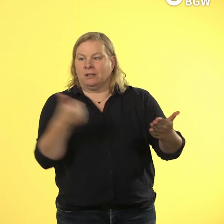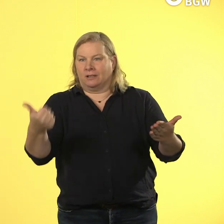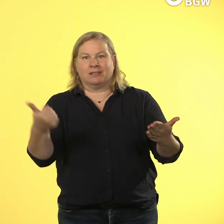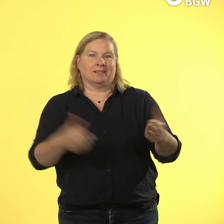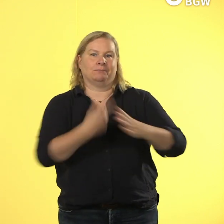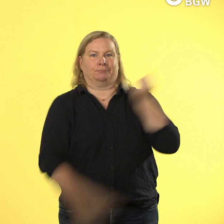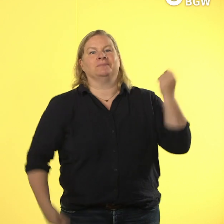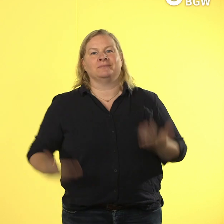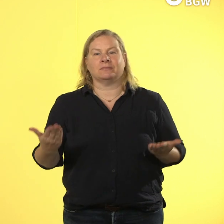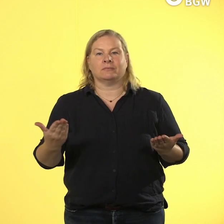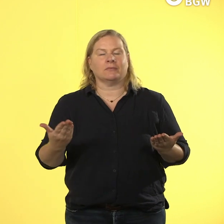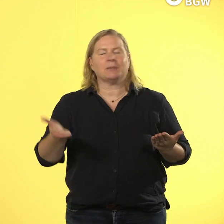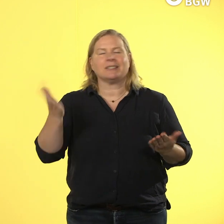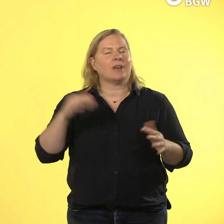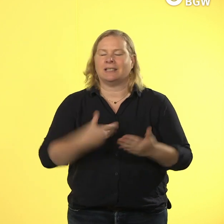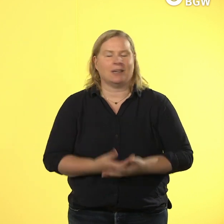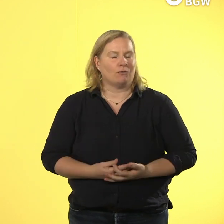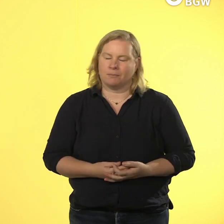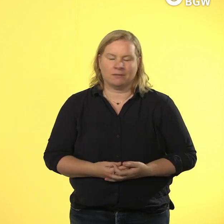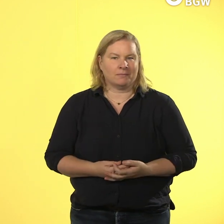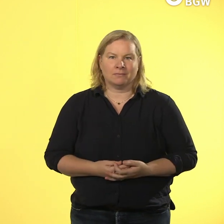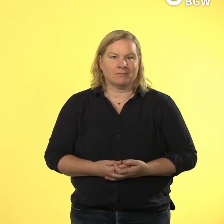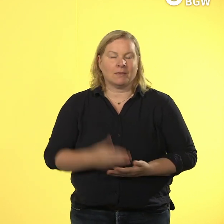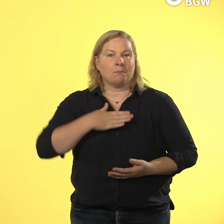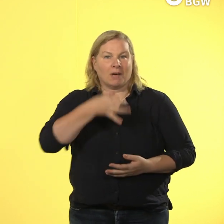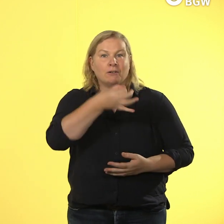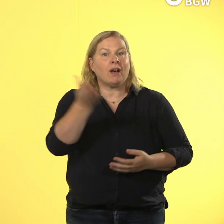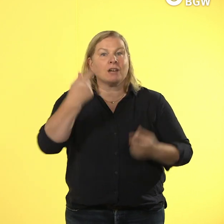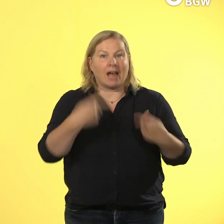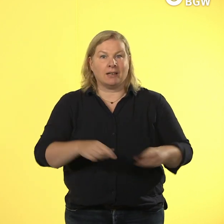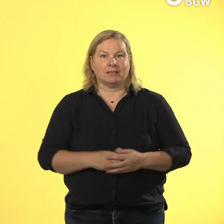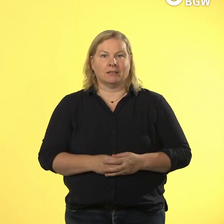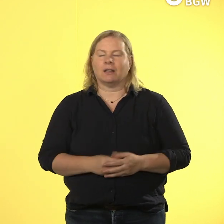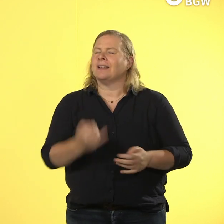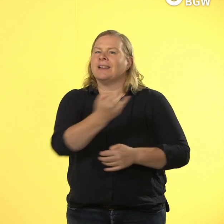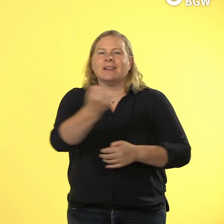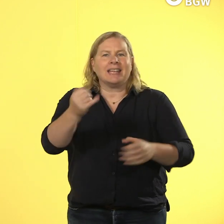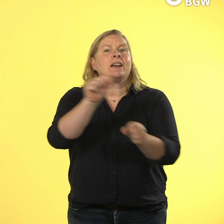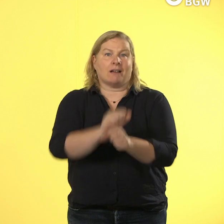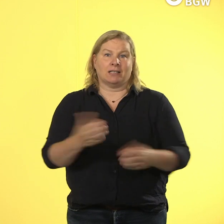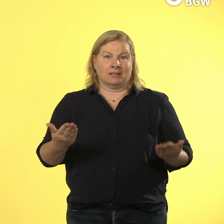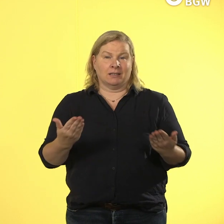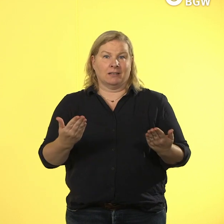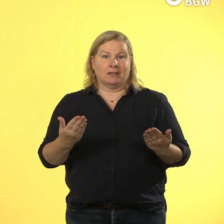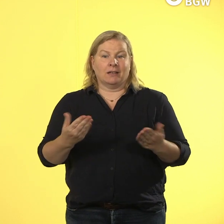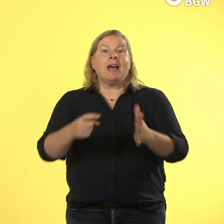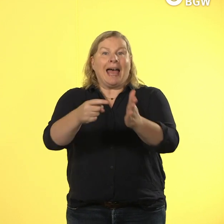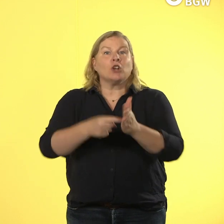Das kann jeder. Jeder und jede von uns, die wir mit herausfordernden Verhaltensweisen zu tun haben, hat schon x Situationen gehabt, wo in irgendeinem Modell,